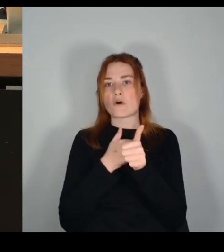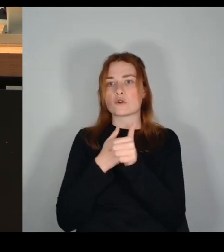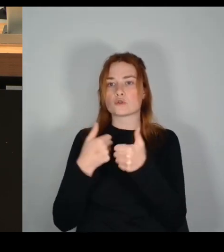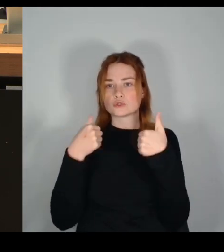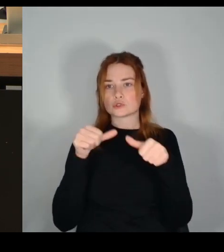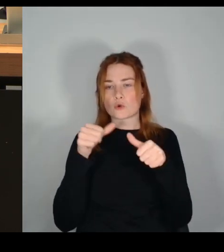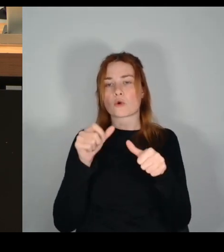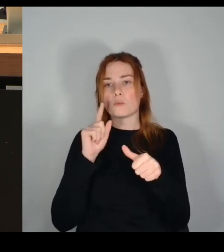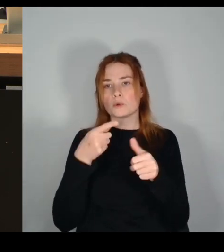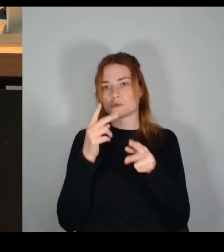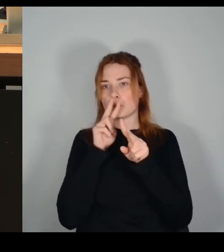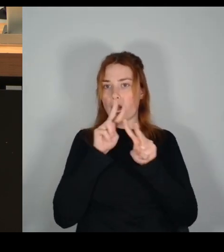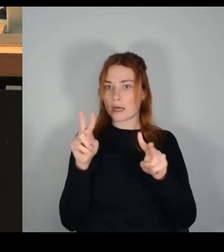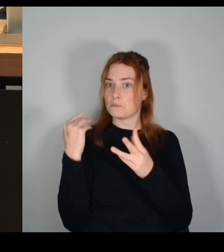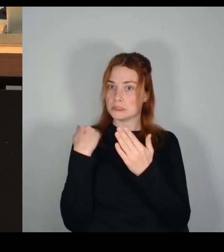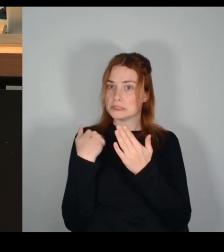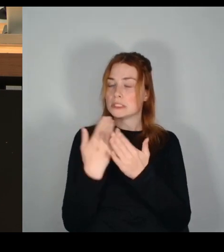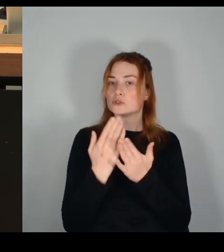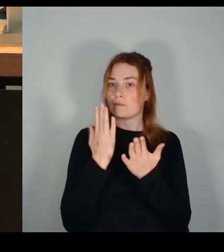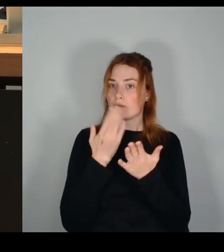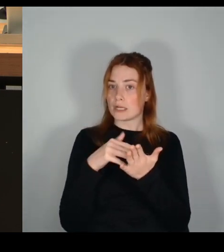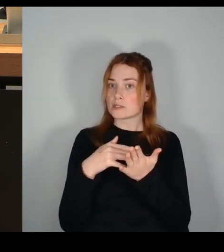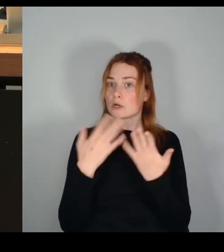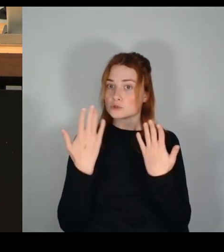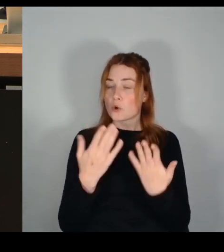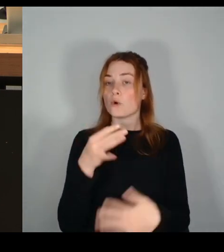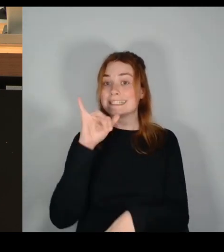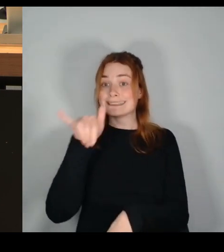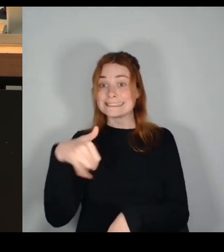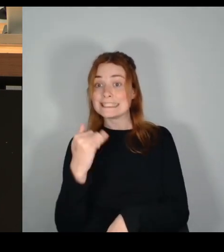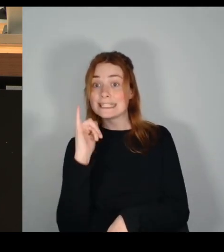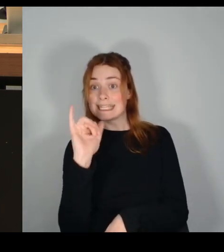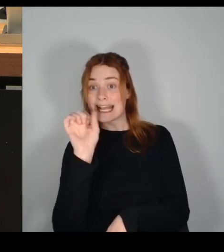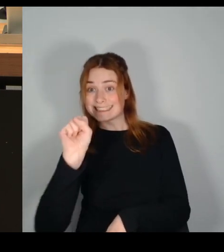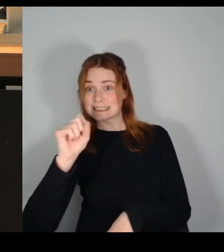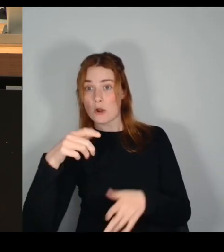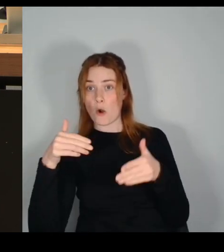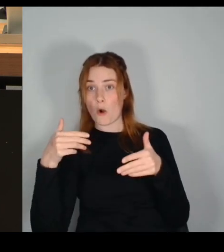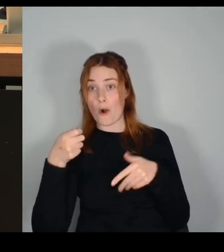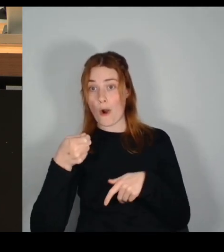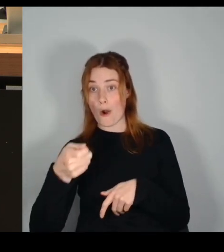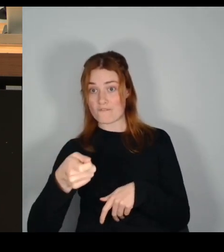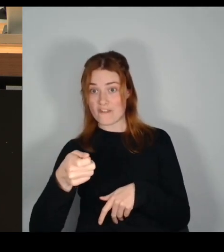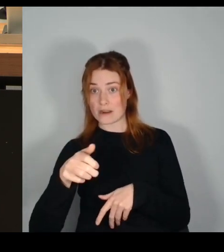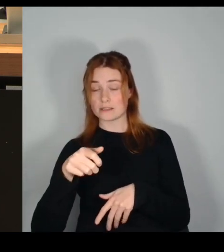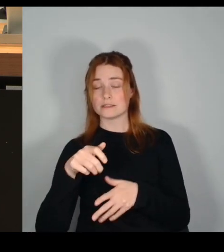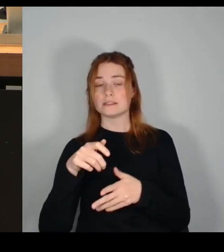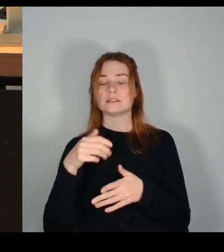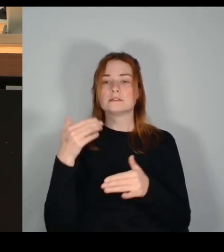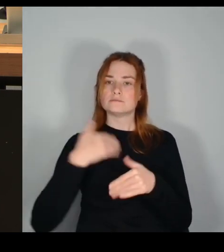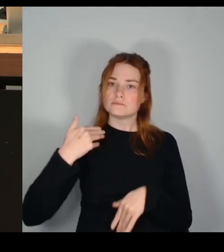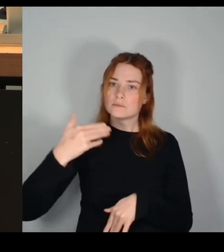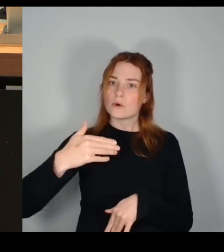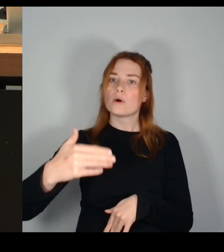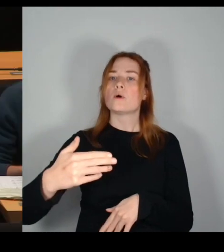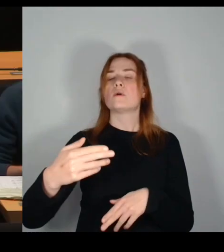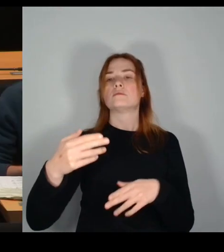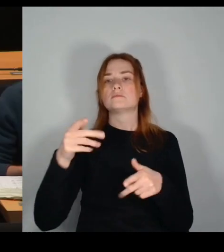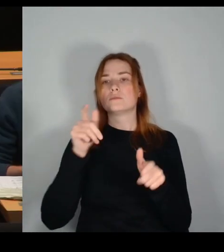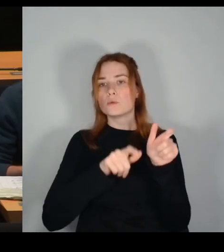IS Opfer werden regelmäßig humanitäre Lösungen gefunden, jedenfalls hier in Berlin. Und das ist auch richtig